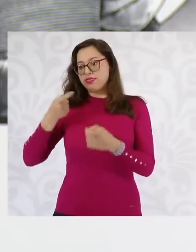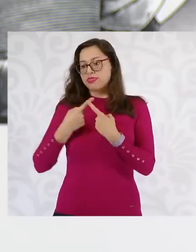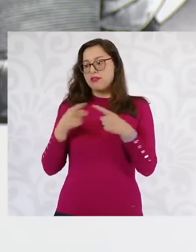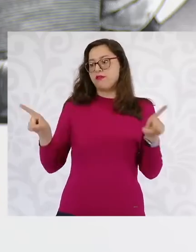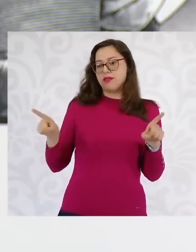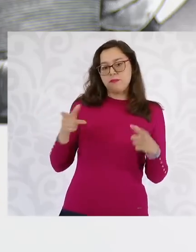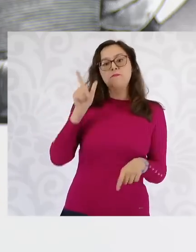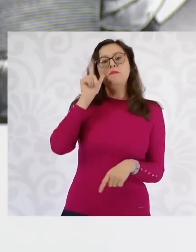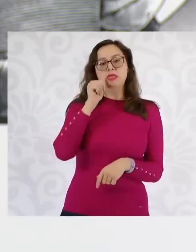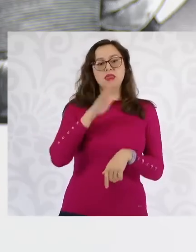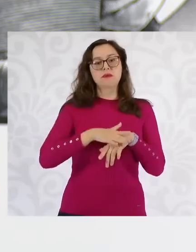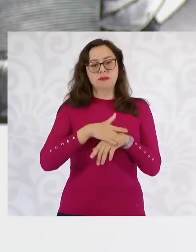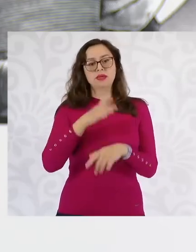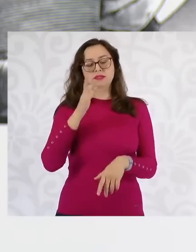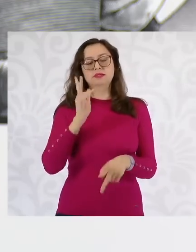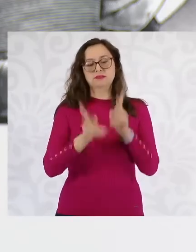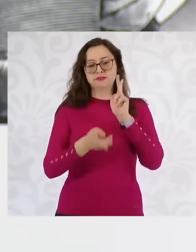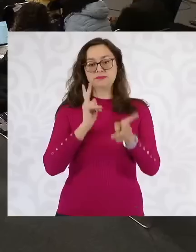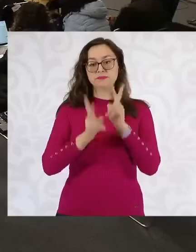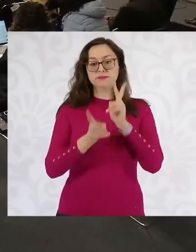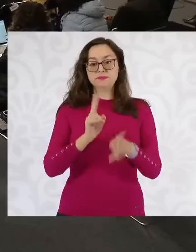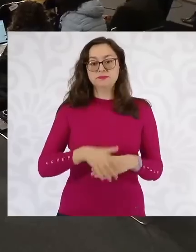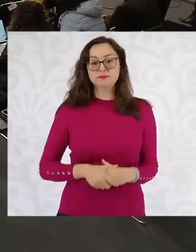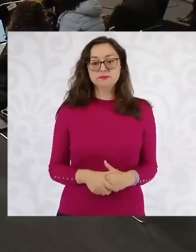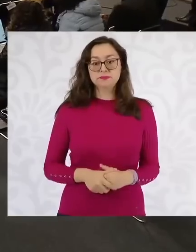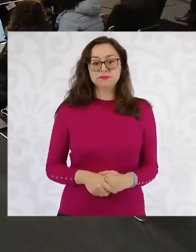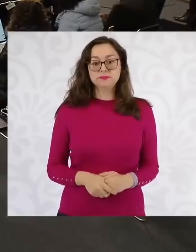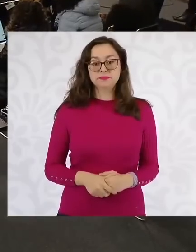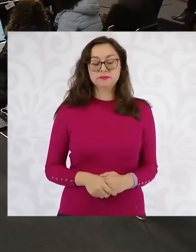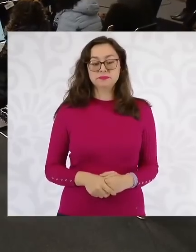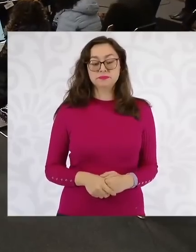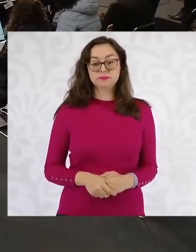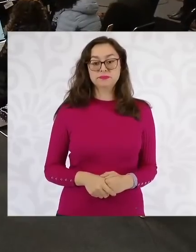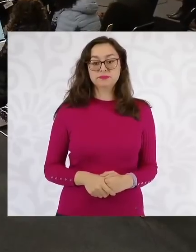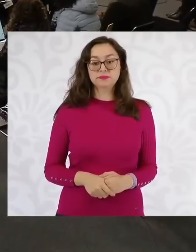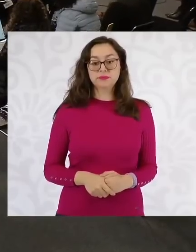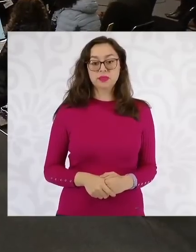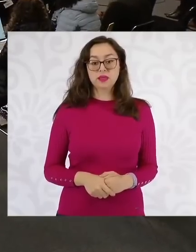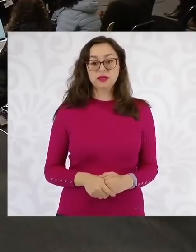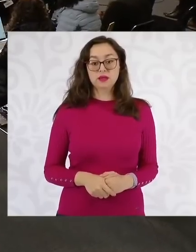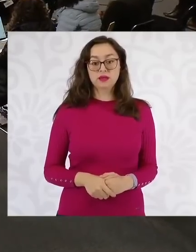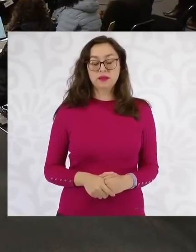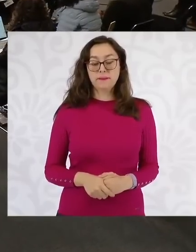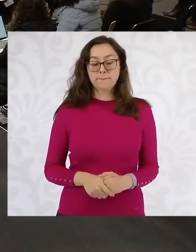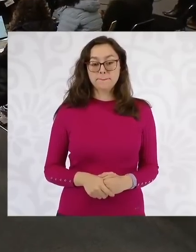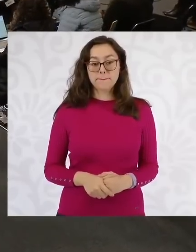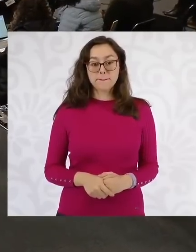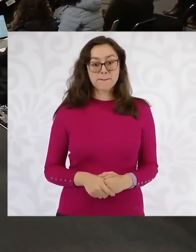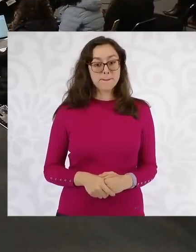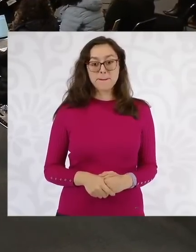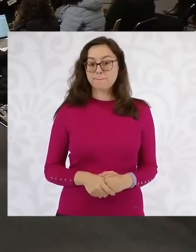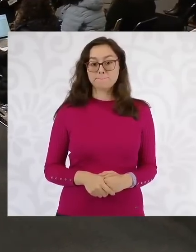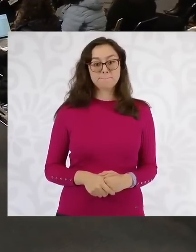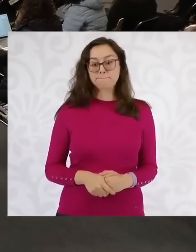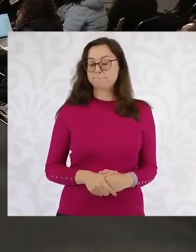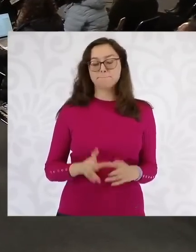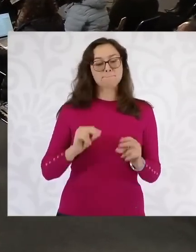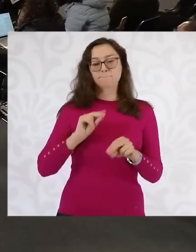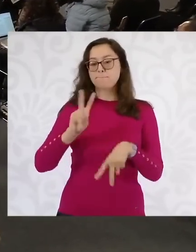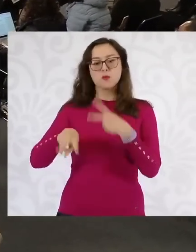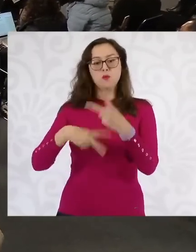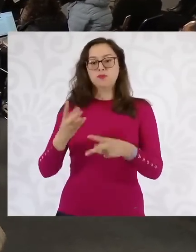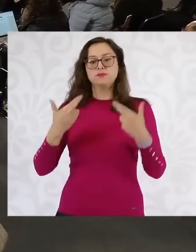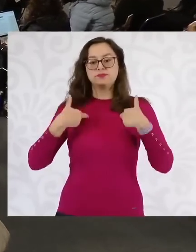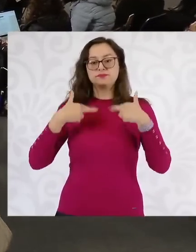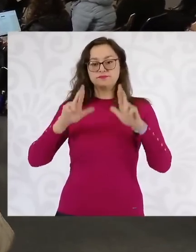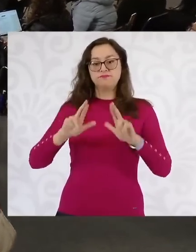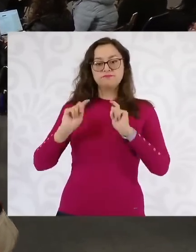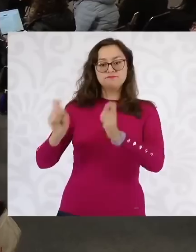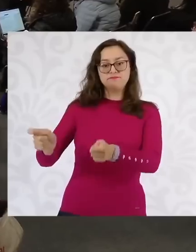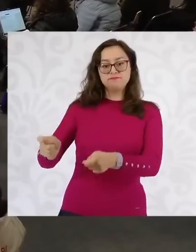con calma informe de la ministra el útimo no no voy a ir vamos a enviar a una persona ya